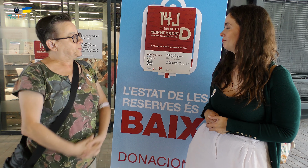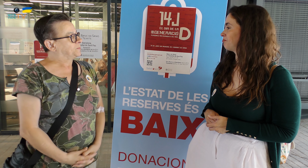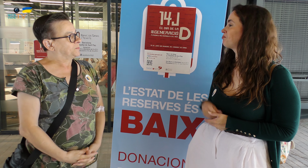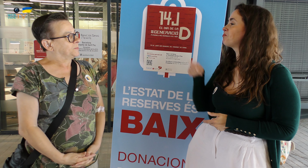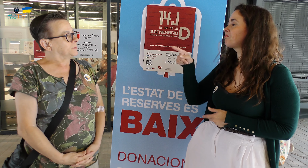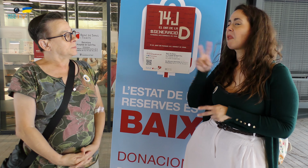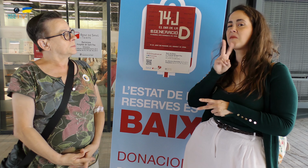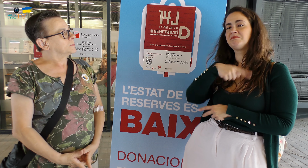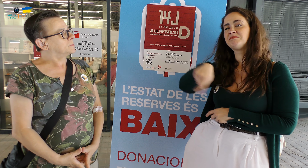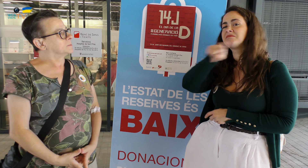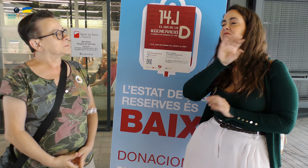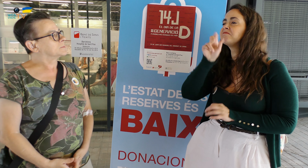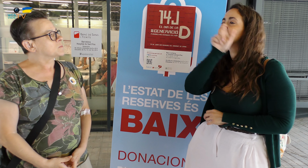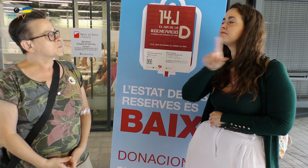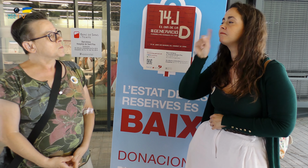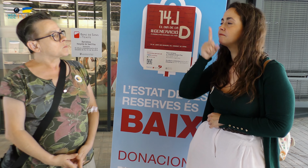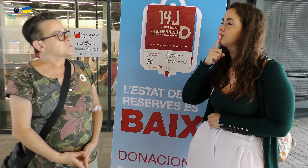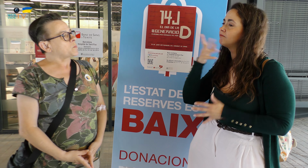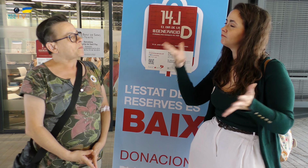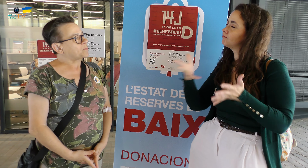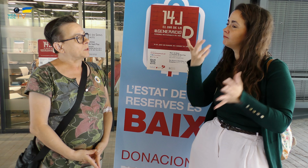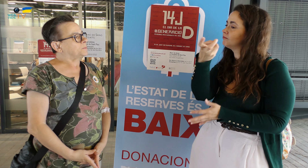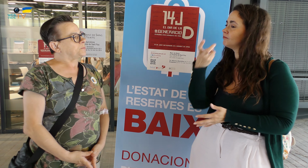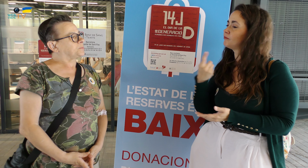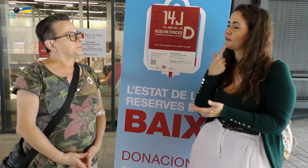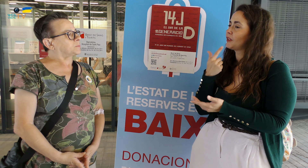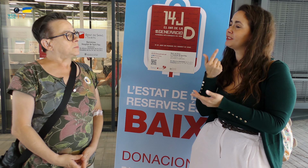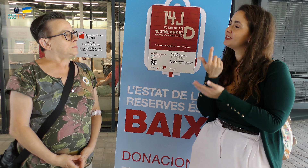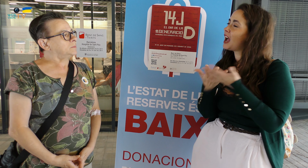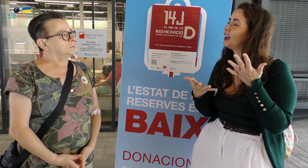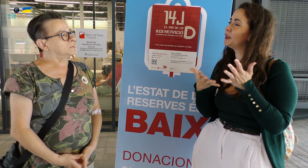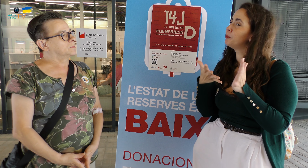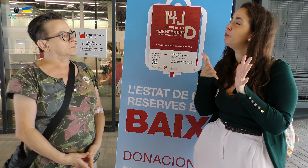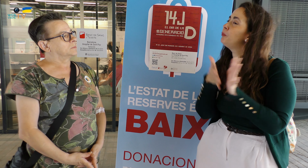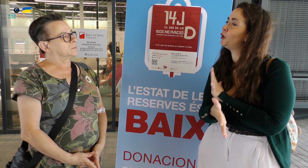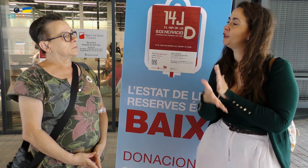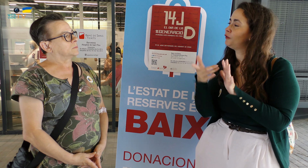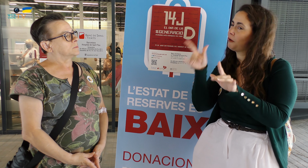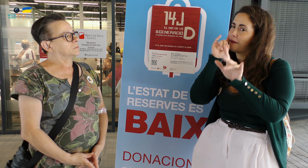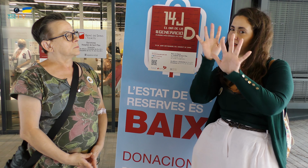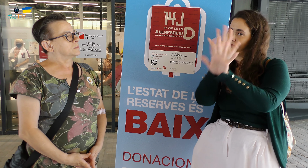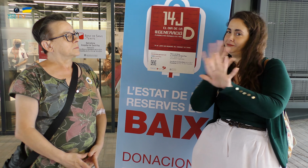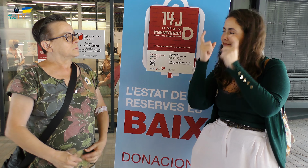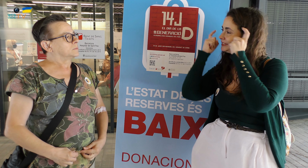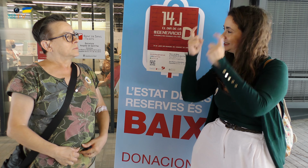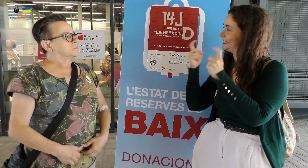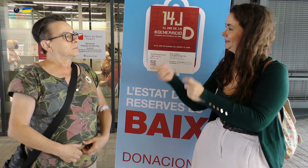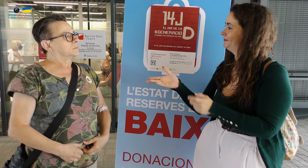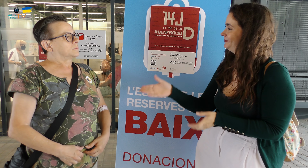Podries convèncer a les persones sordes perquè vinguin a donar sang? Vinga, intenta-ho.